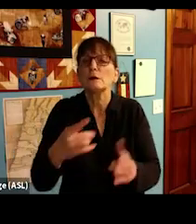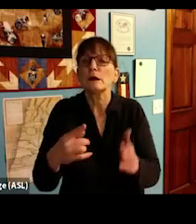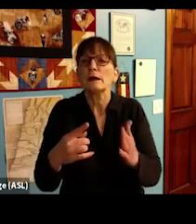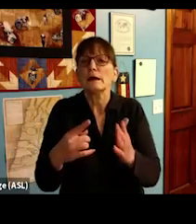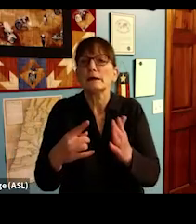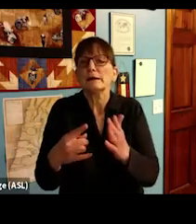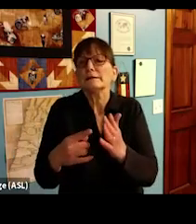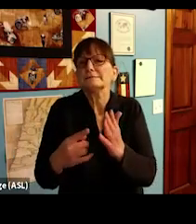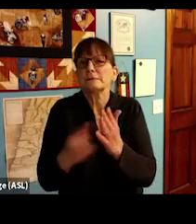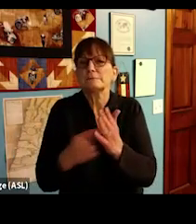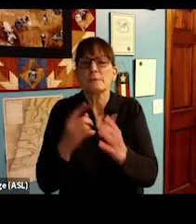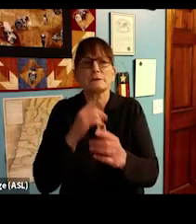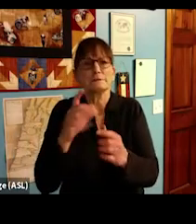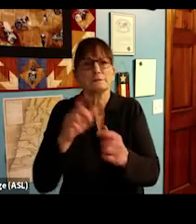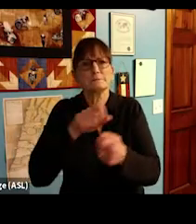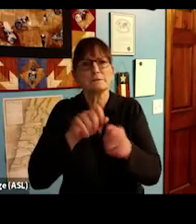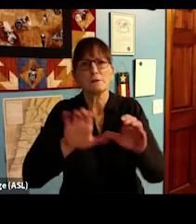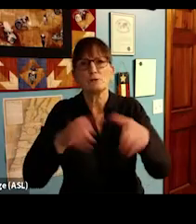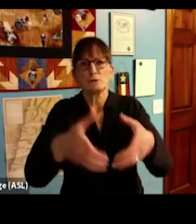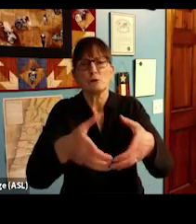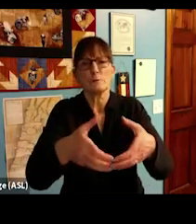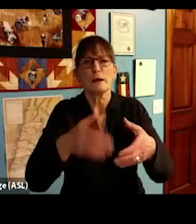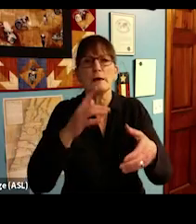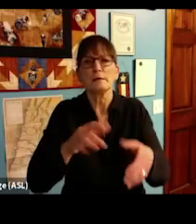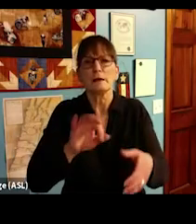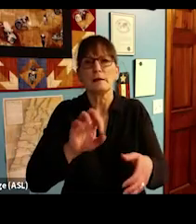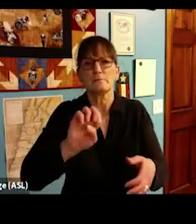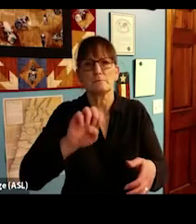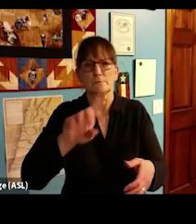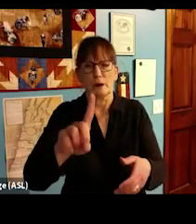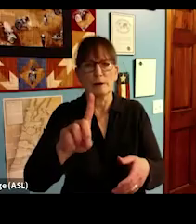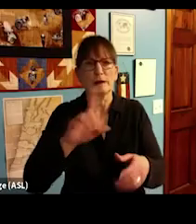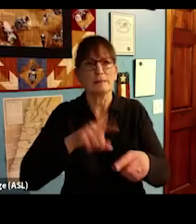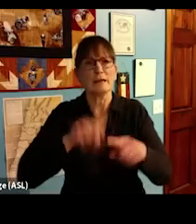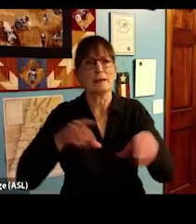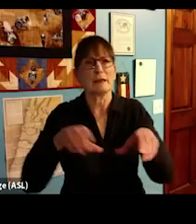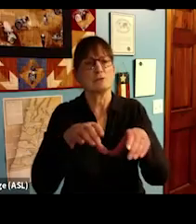El registro se hace mediante el formulario SSA-1699.